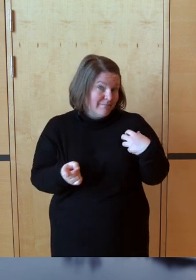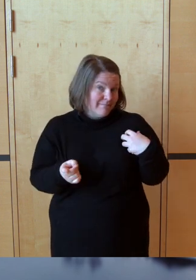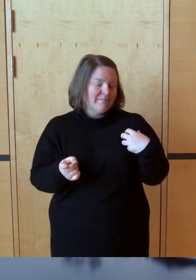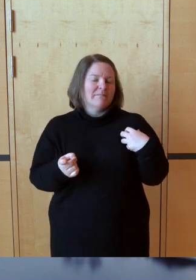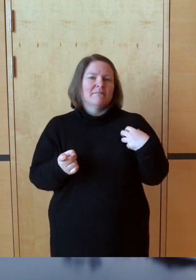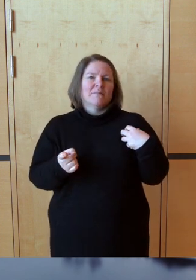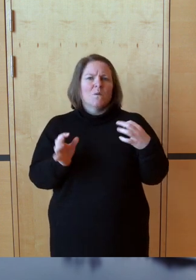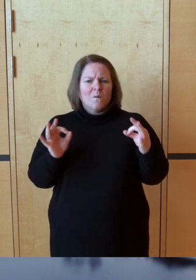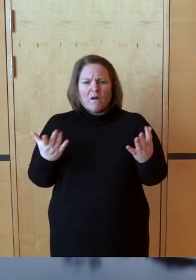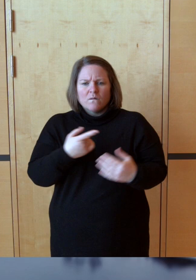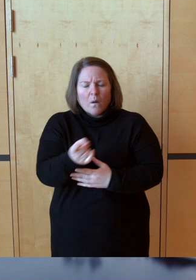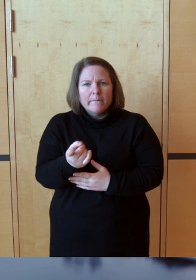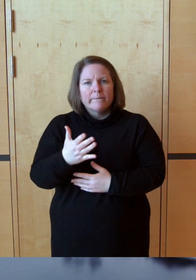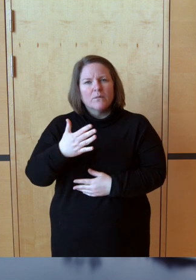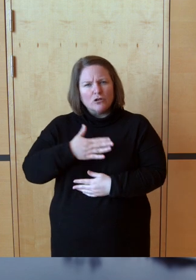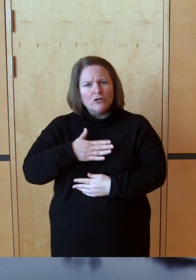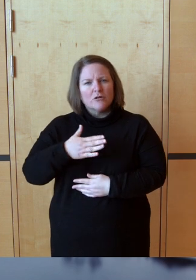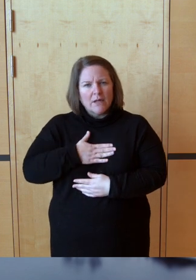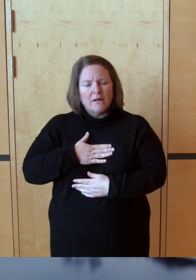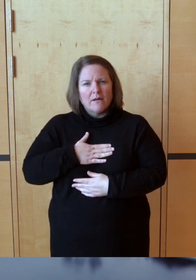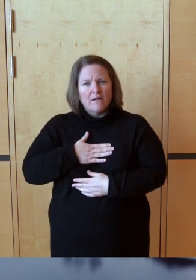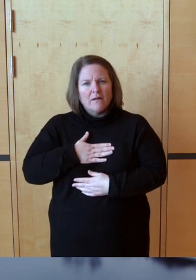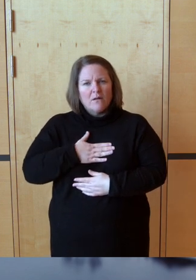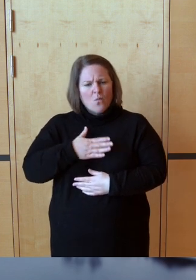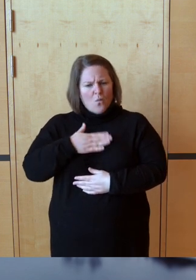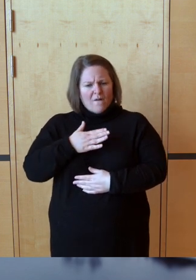Och vi vill veta också hur allting hänger ihop